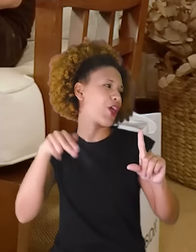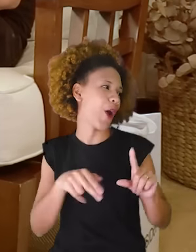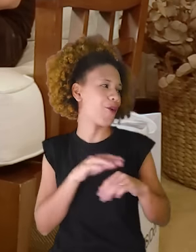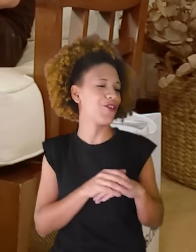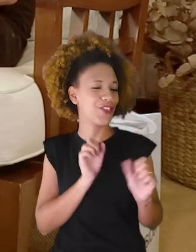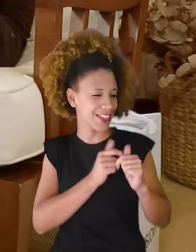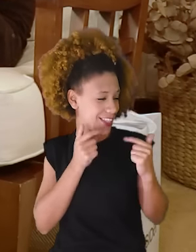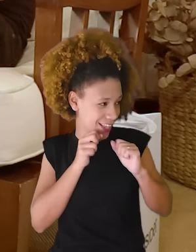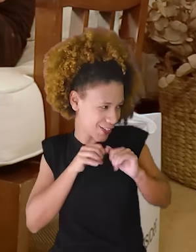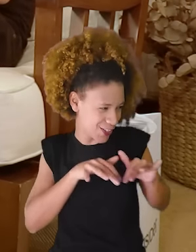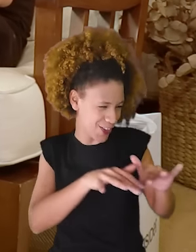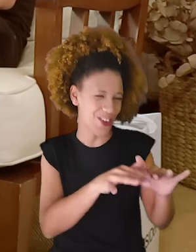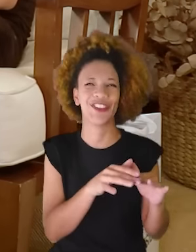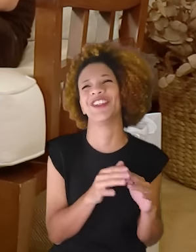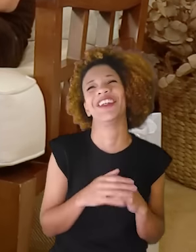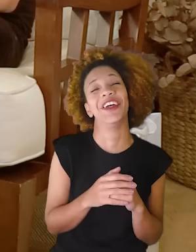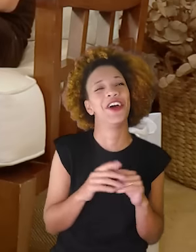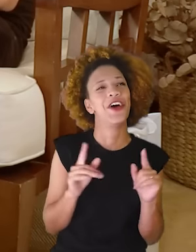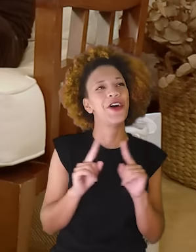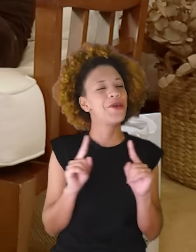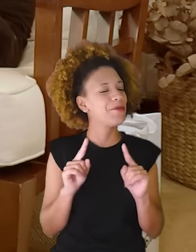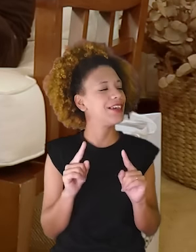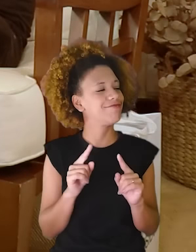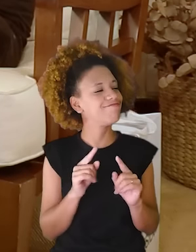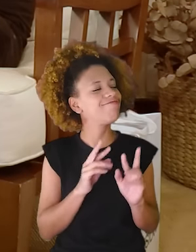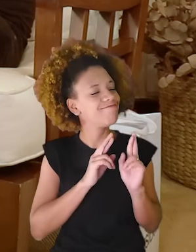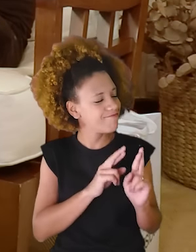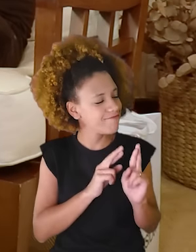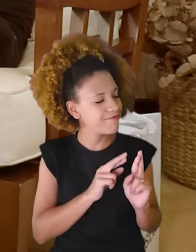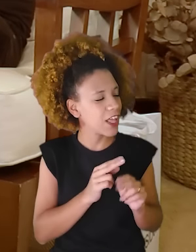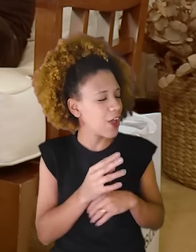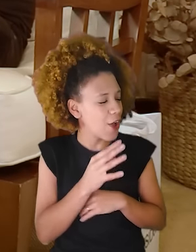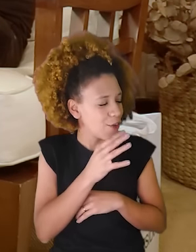bar da sorte não cara mas eu eu eu faço questão cara que eu vejo quando tem talento na galera